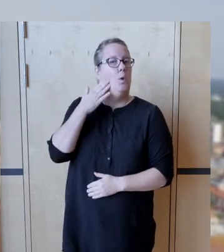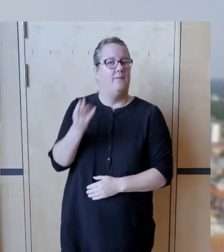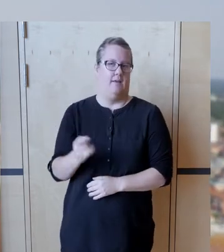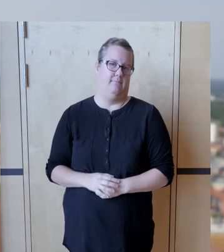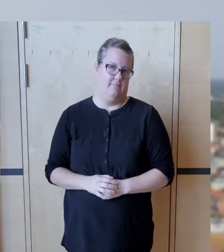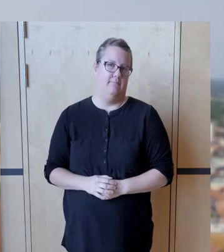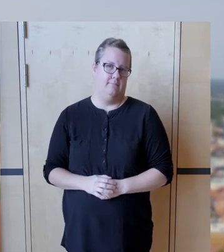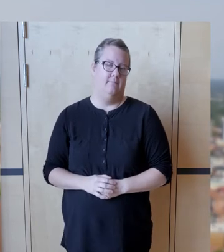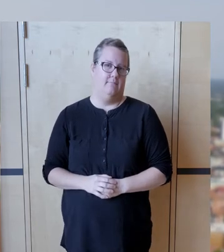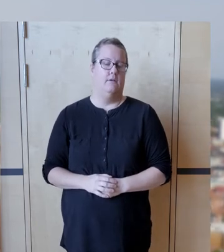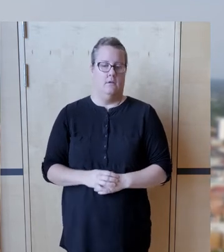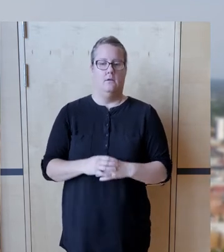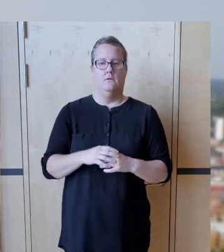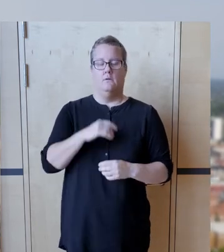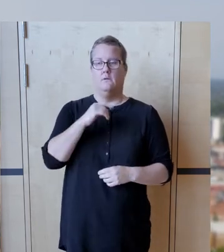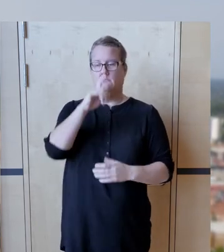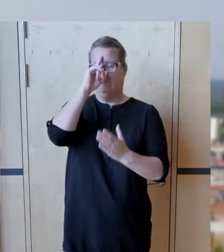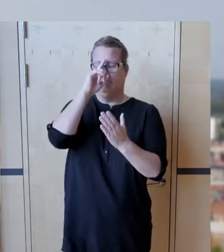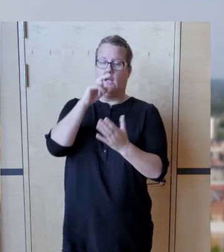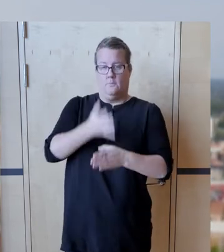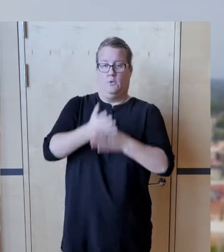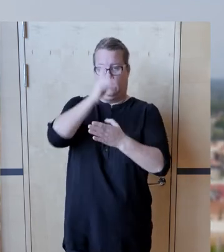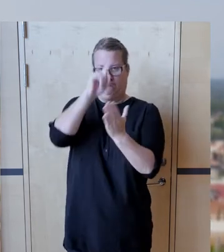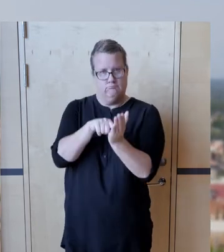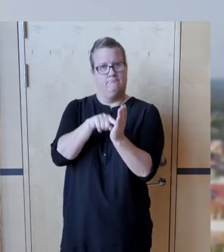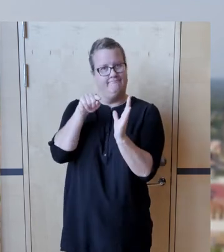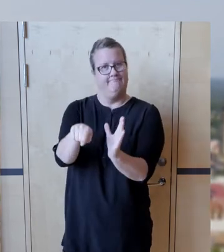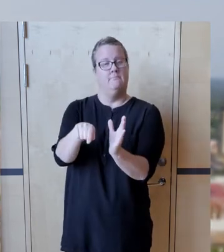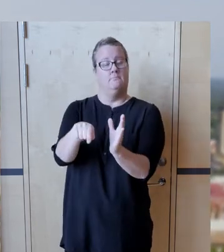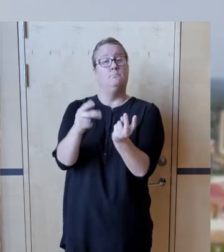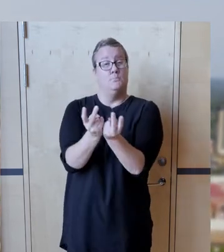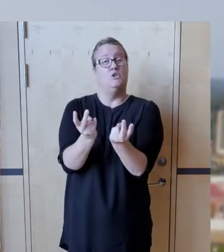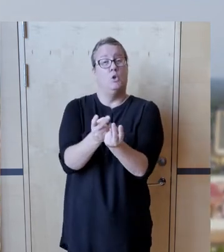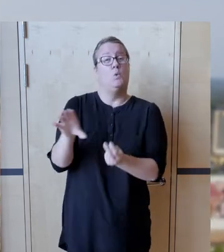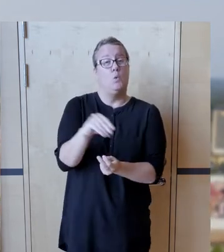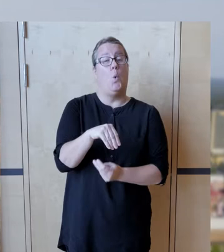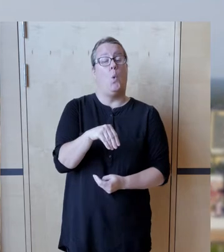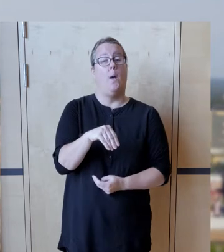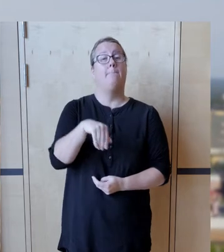Bygga för det skulle vara att vara mer kostnadseffektiv men framför